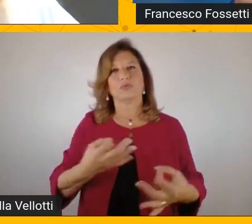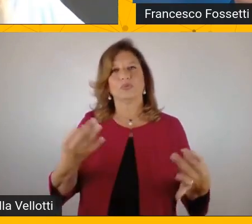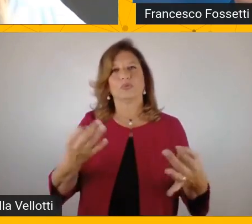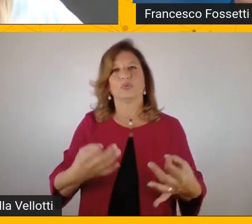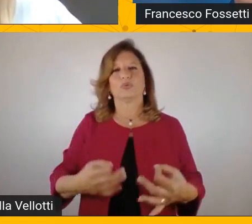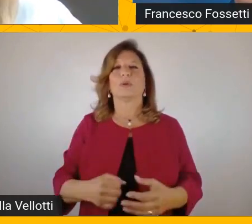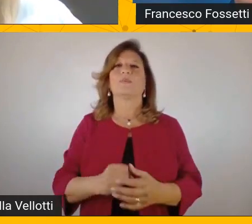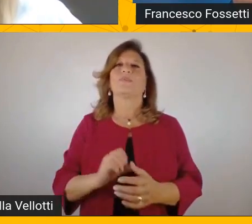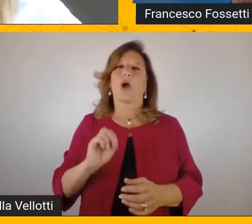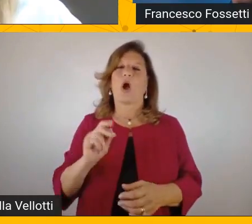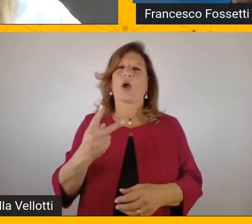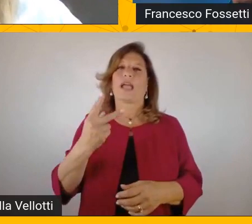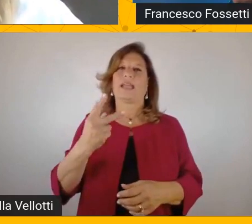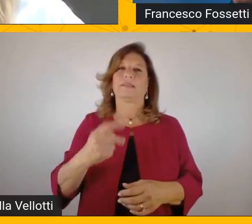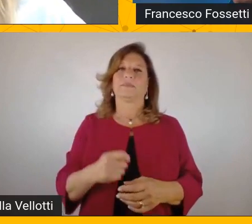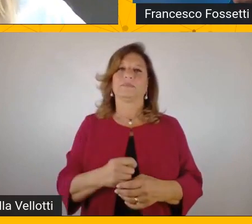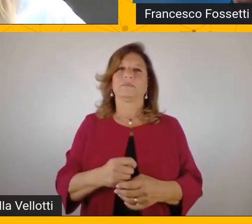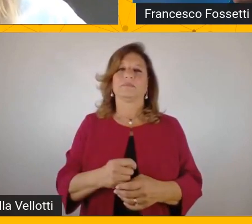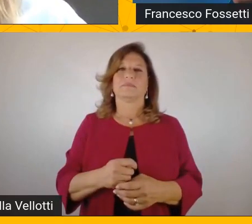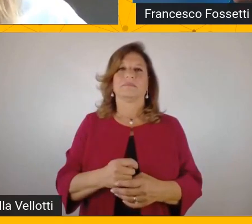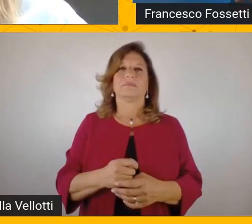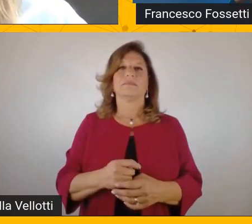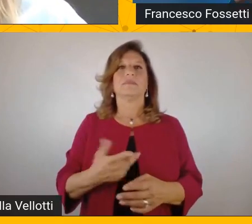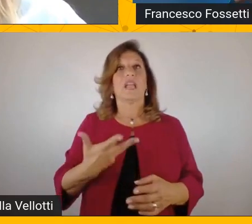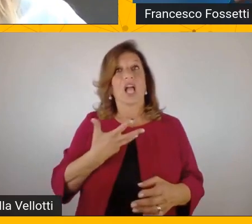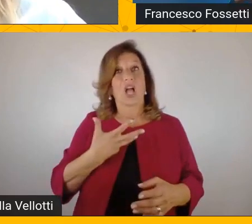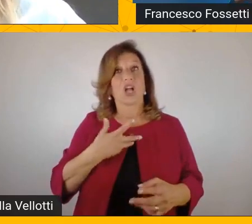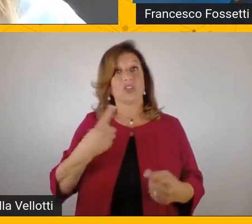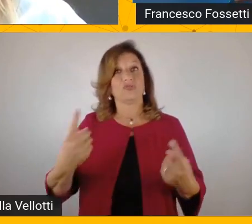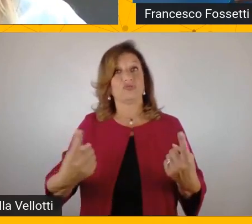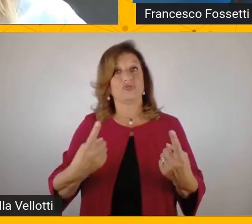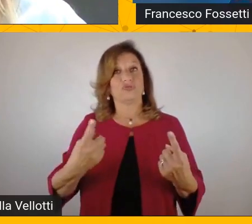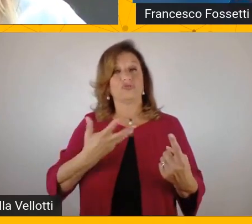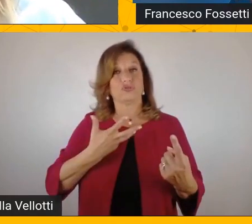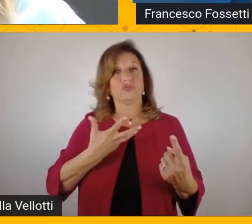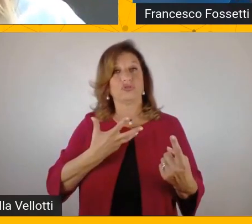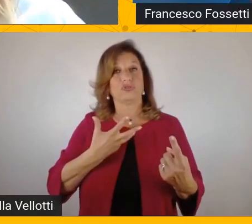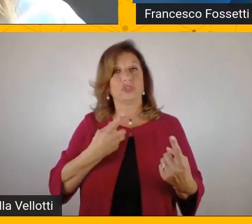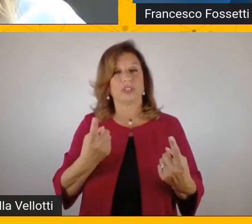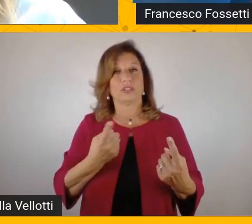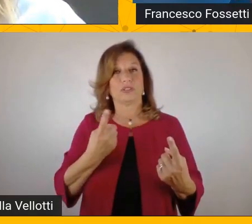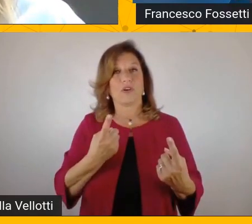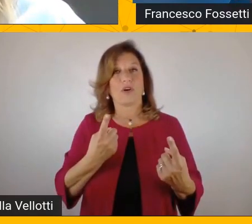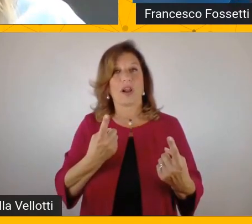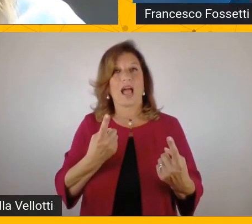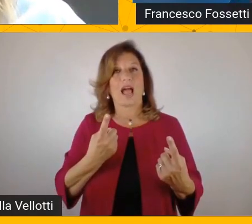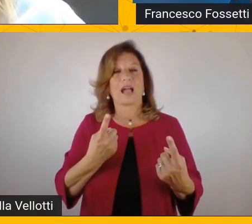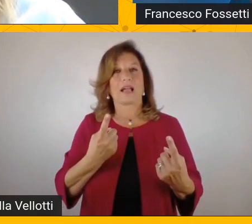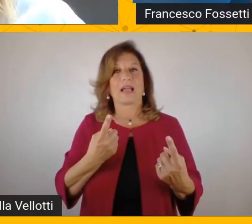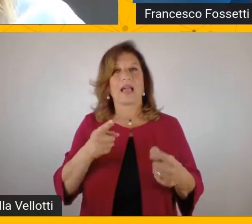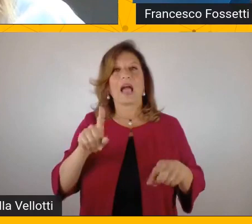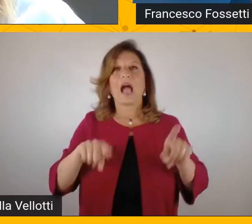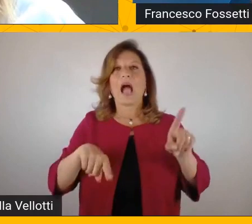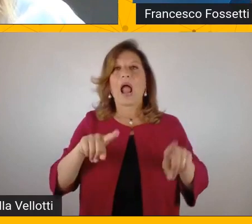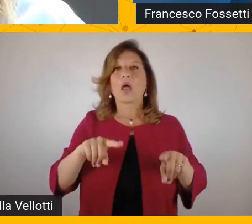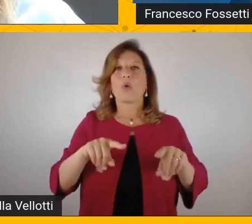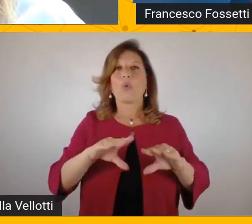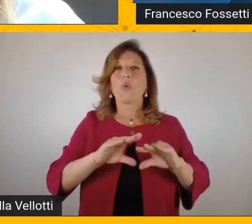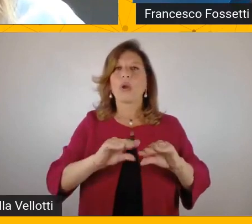Esatto. Esatto. Okay. Ecco ci